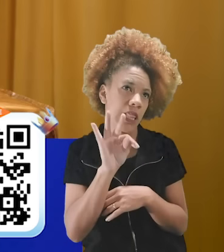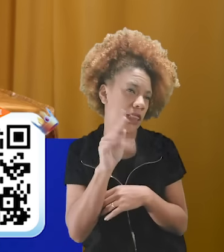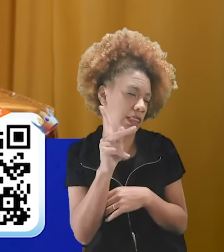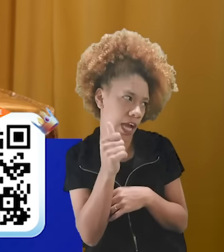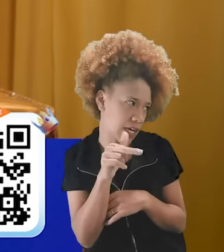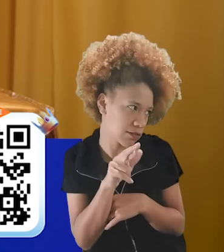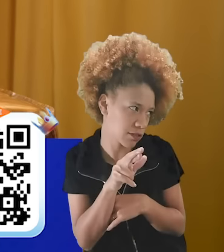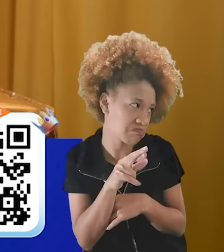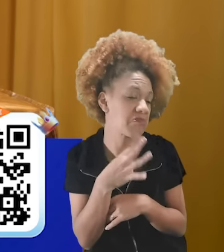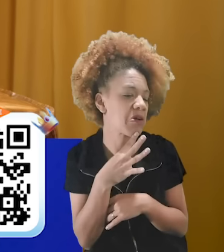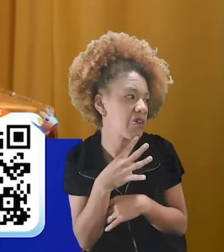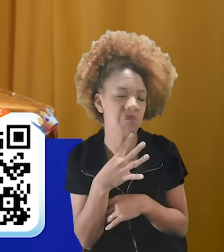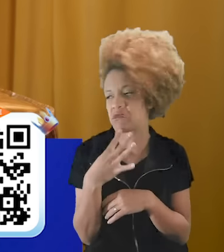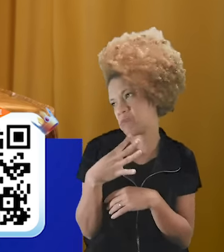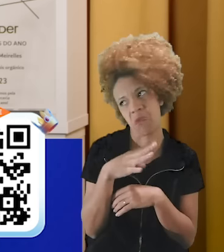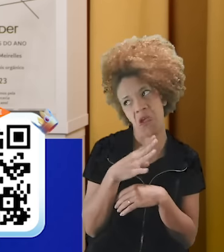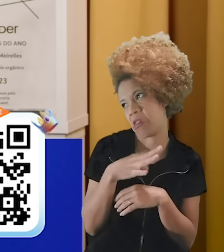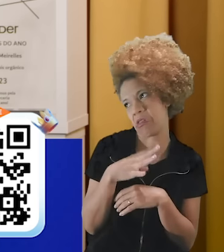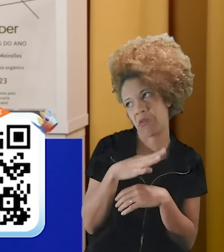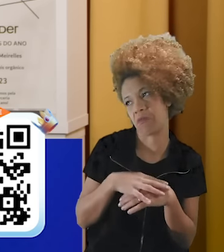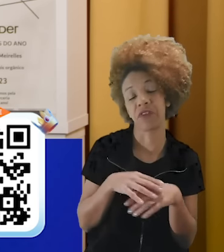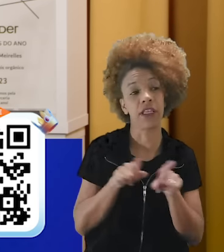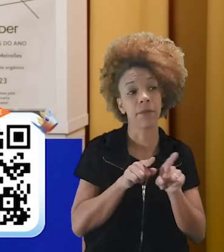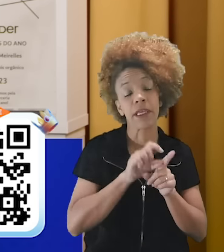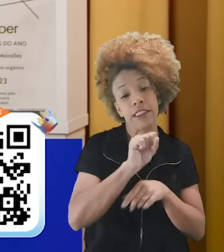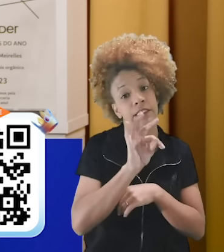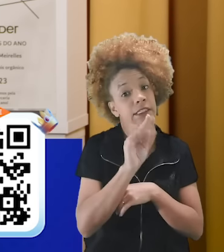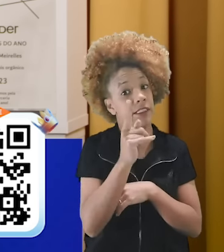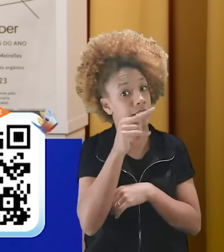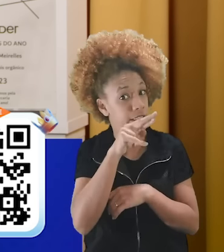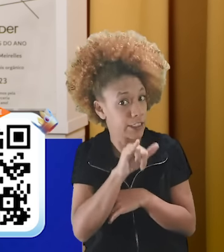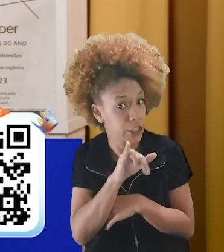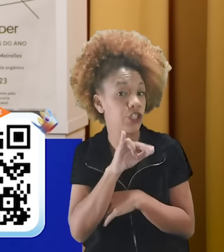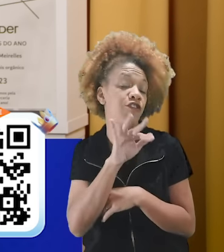é de quê também não conheço ISO não não conheço também não e Street Fighter 6 que aí sim [ __ ]